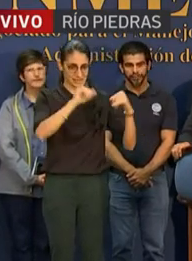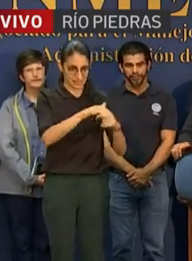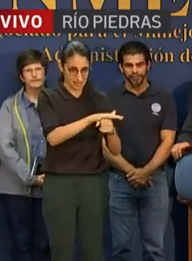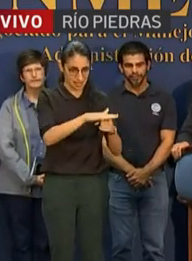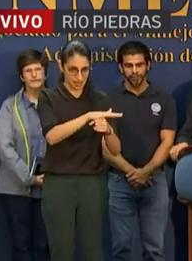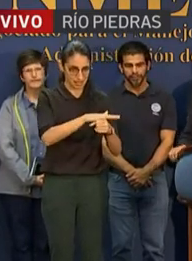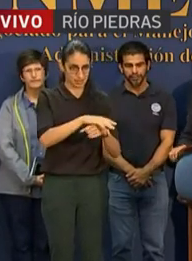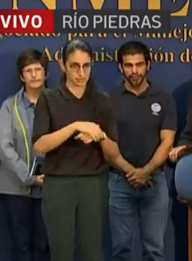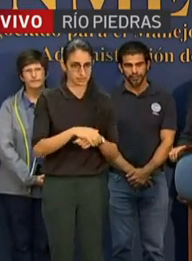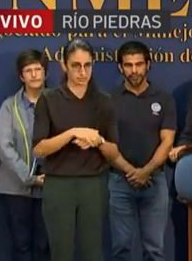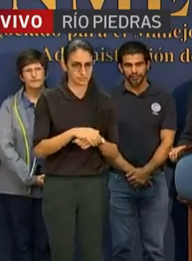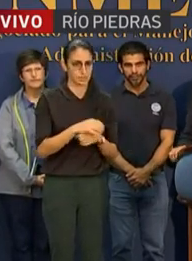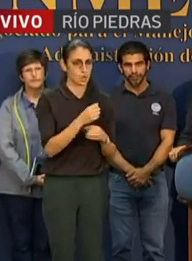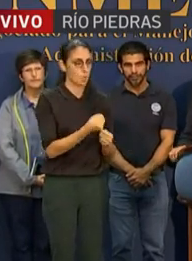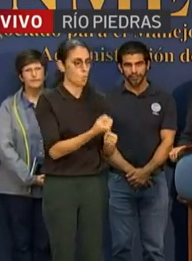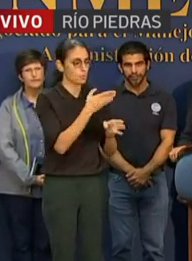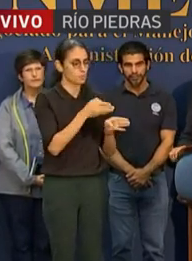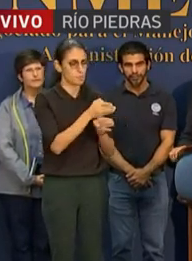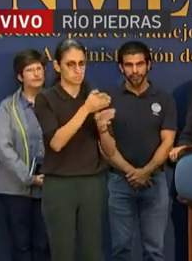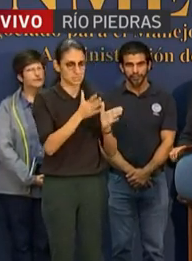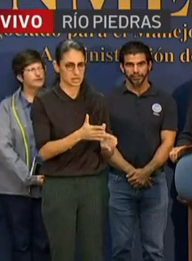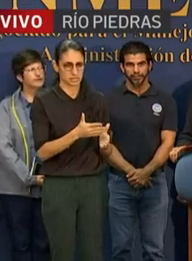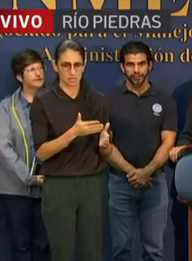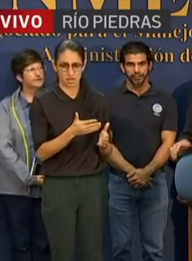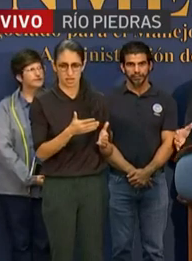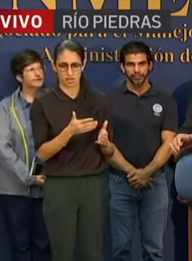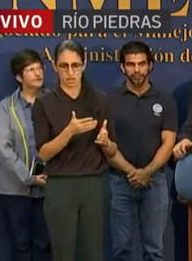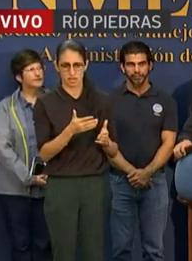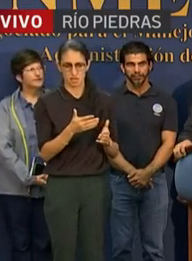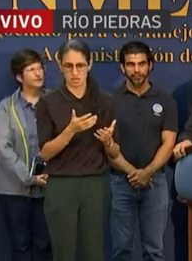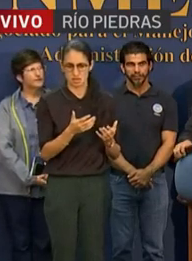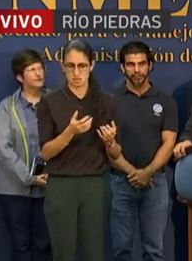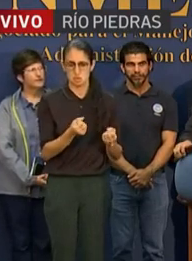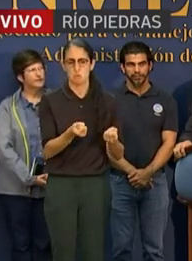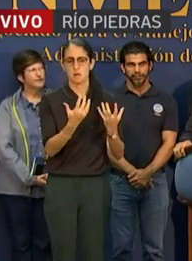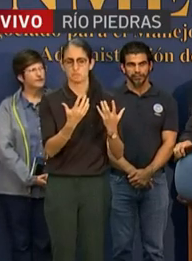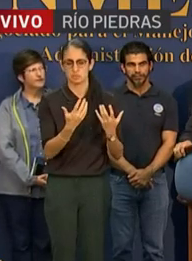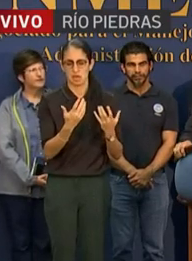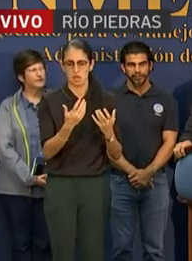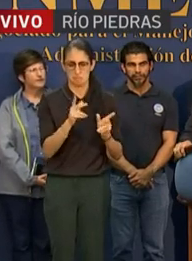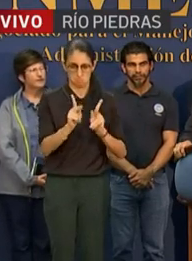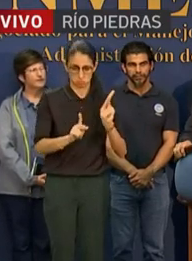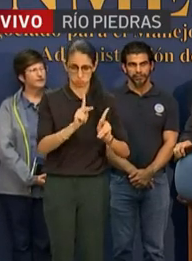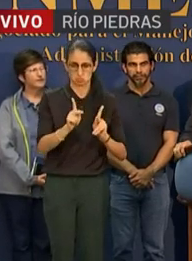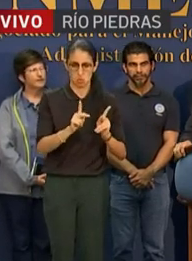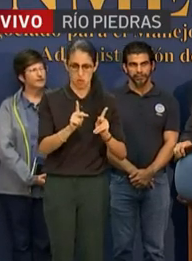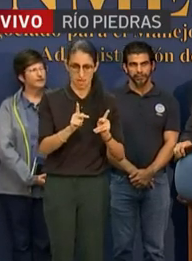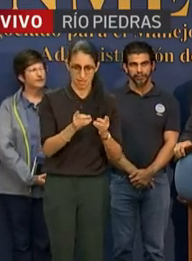VAN A OCURRIR AVERÍA Y ESTAMOS VIENDO EL PERSONAL PARA ATENDER